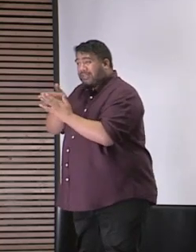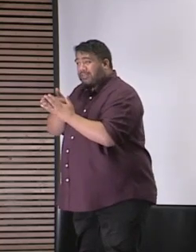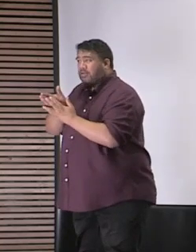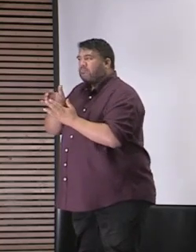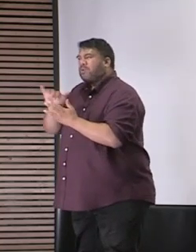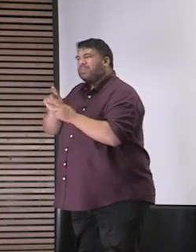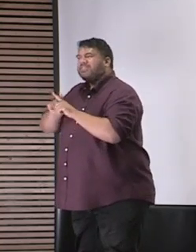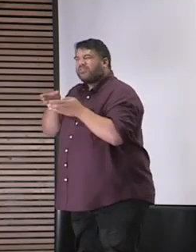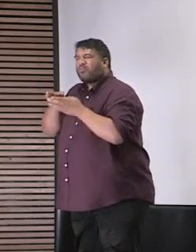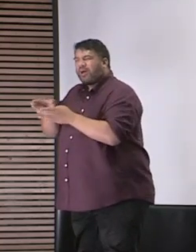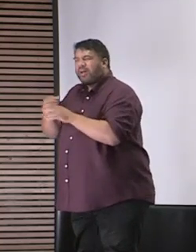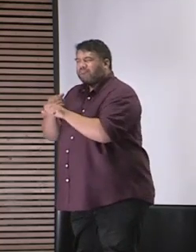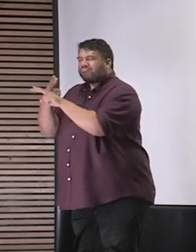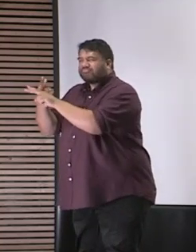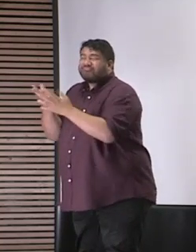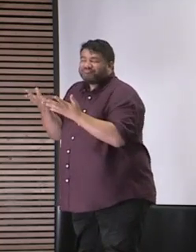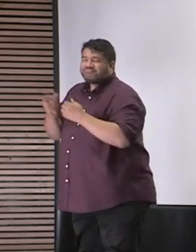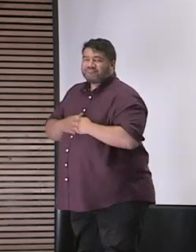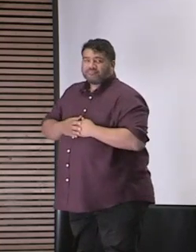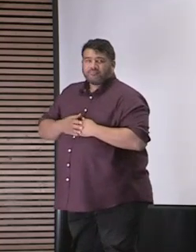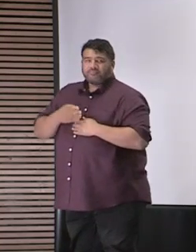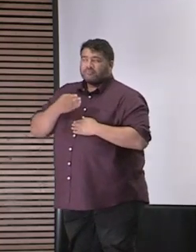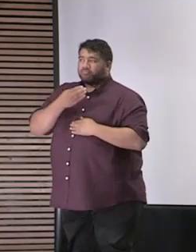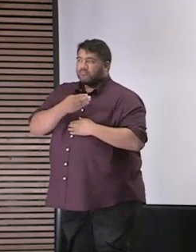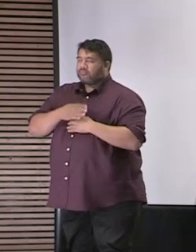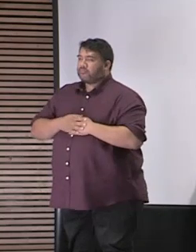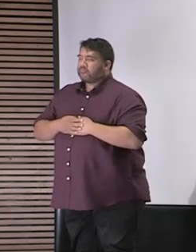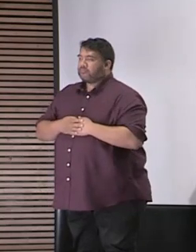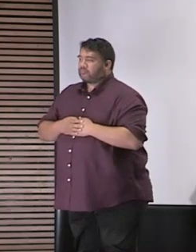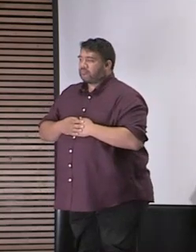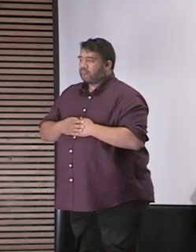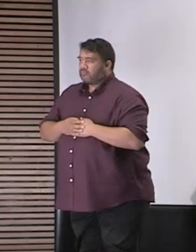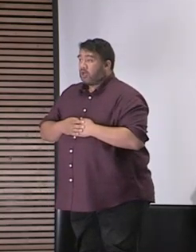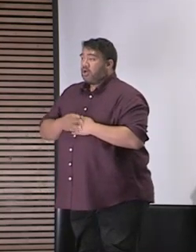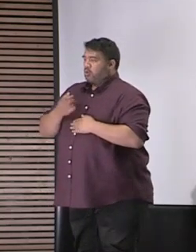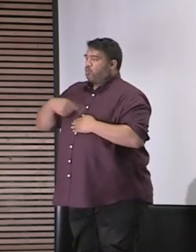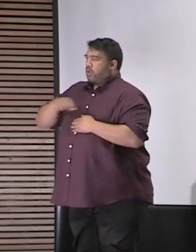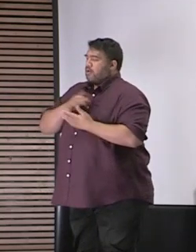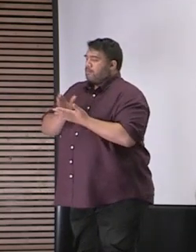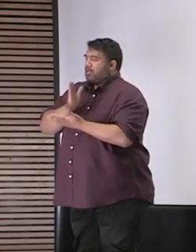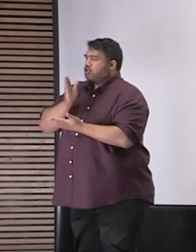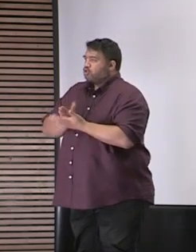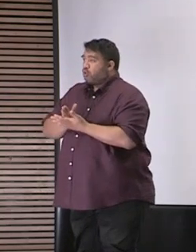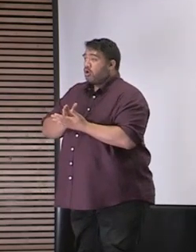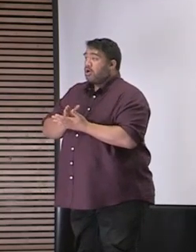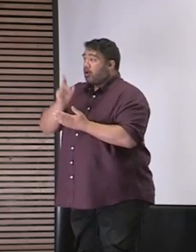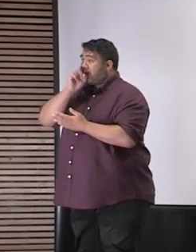siente más cómodo con su médico de cabecera local, muchos de ellos han establecido consultas para hacerlo digitalmente, a través de un servicio que está diseñado tienen contacto cara a cara para que puedan verlo, ver cómo lo está haciendo. Todavía puede